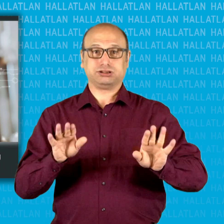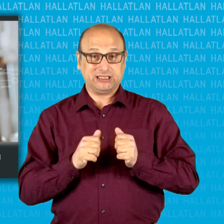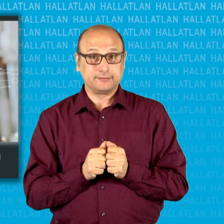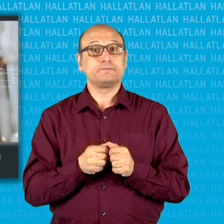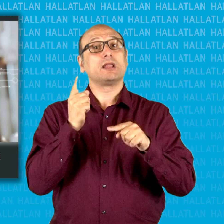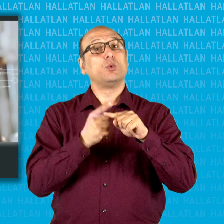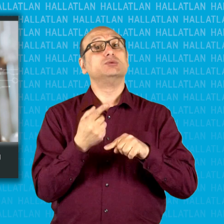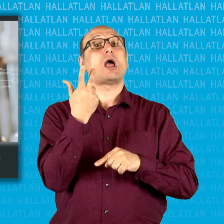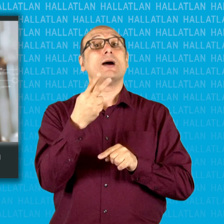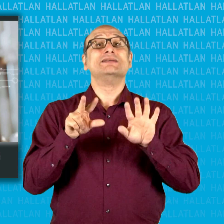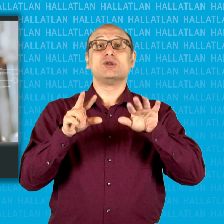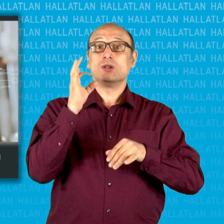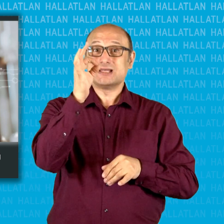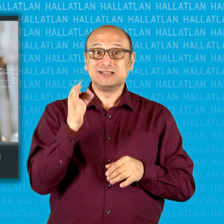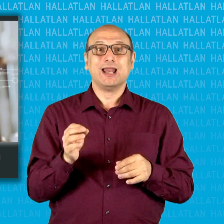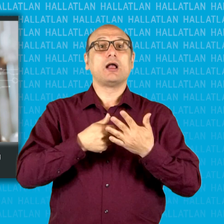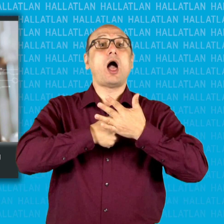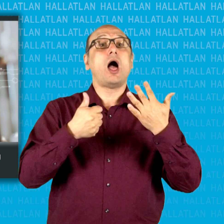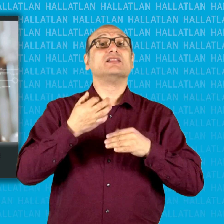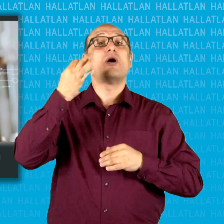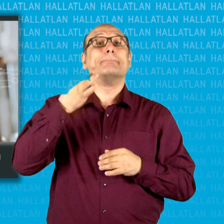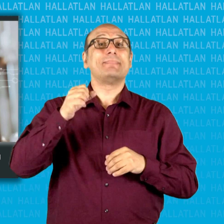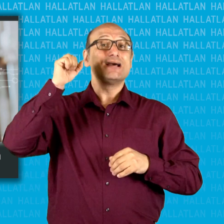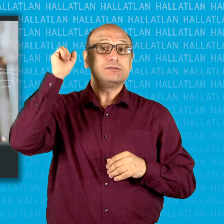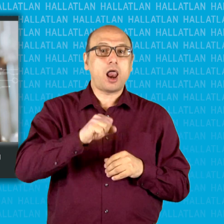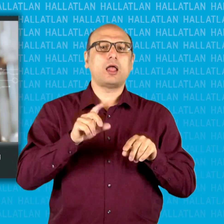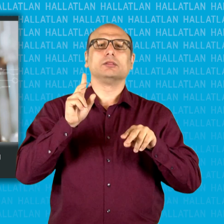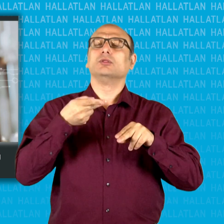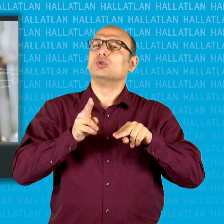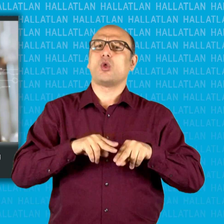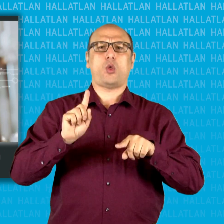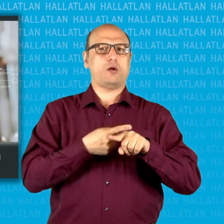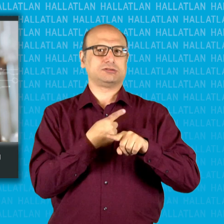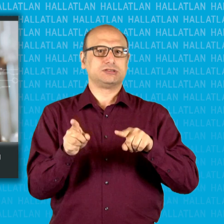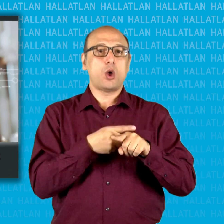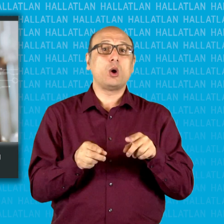a válaszadók 38%-a pedig hatvan perc leforgása alatt többször is,